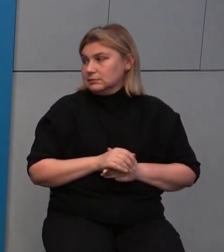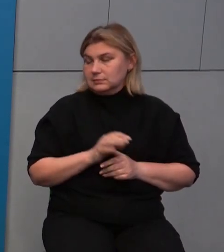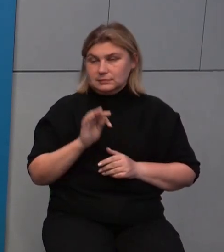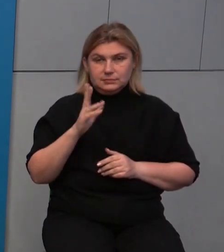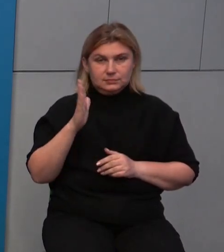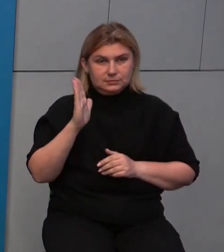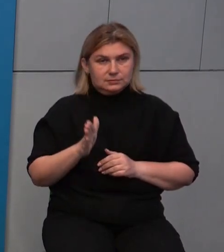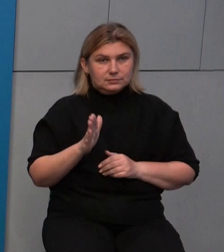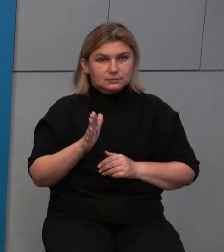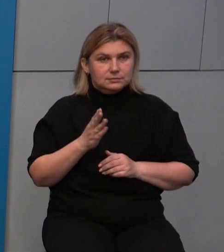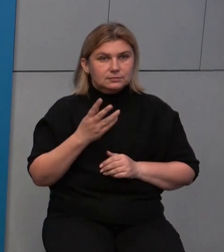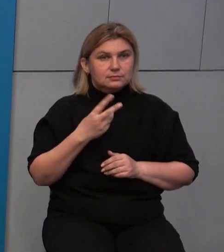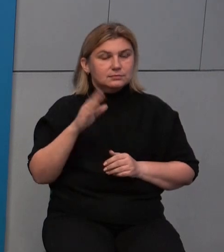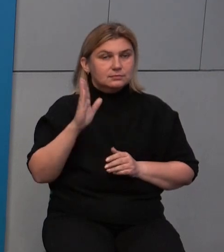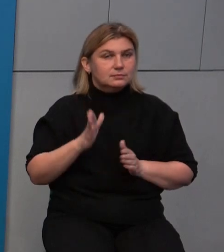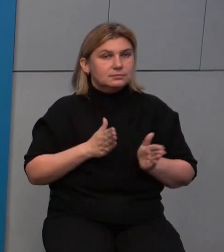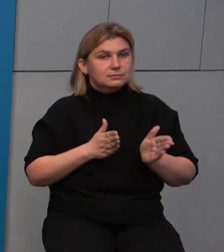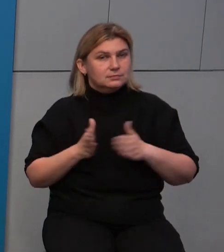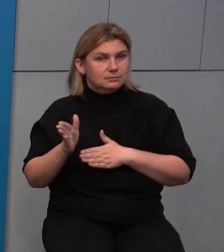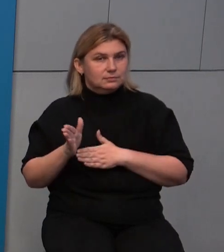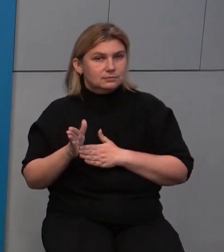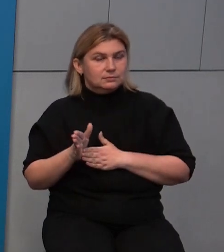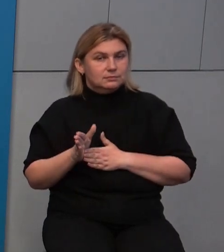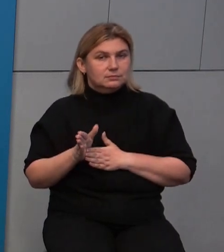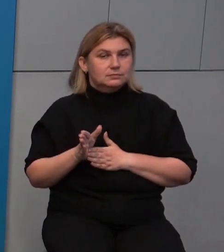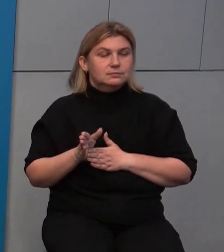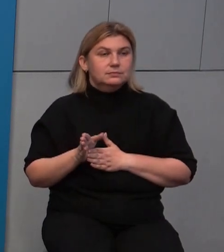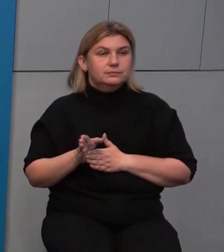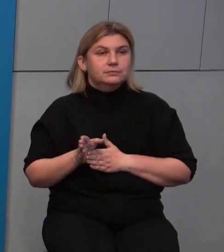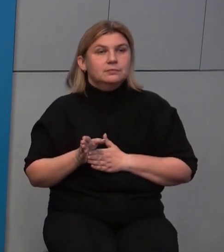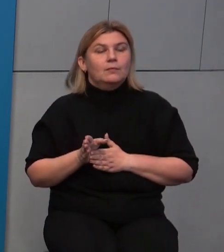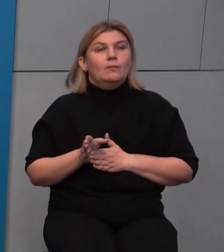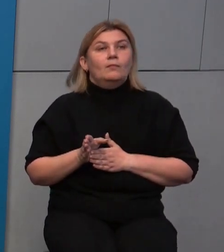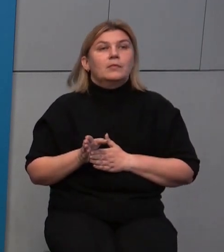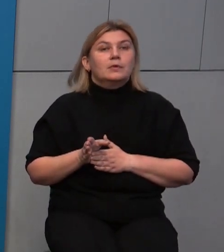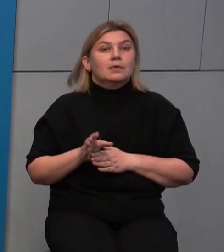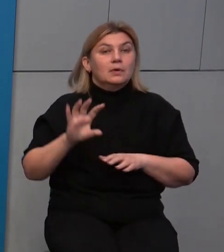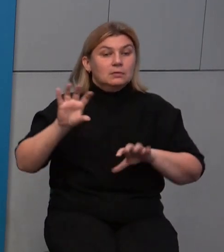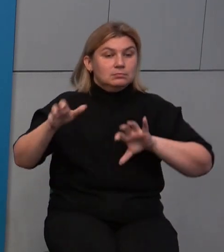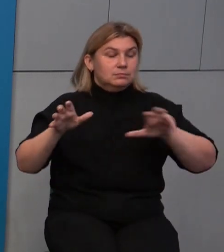że nie będzie wyznaczała, nie będzie dzieliła ludzi.